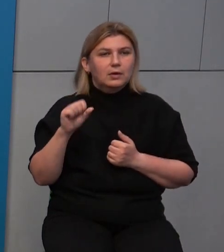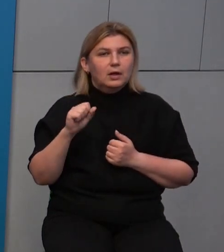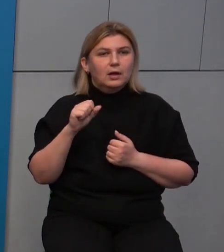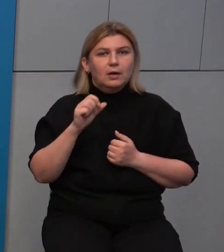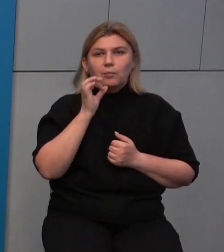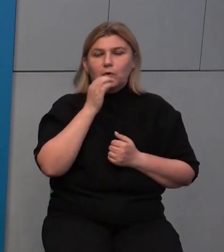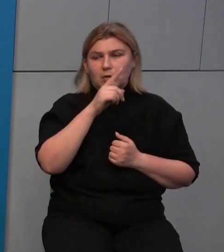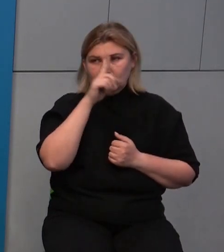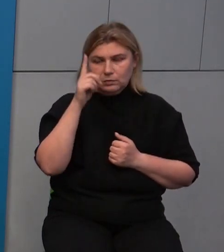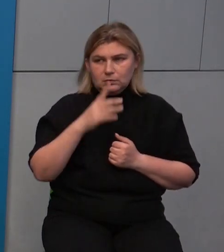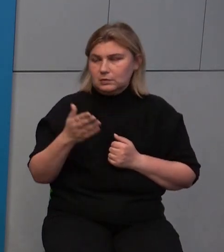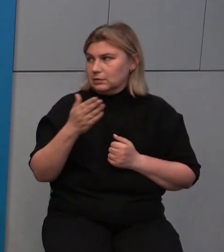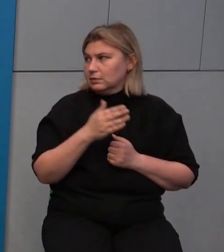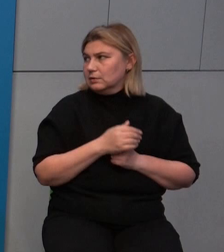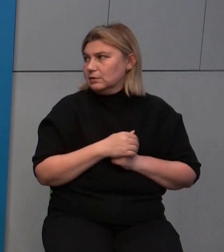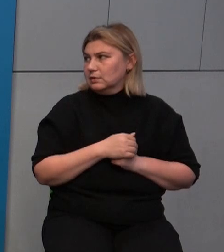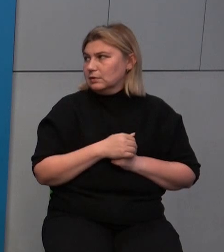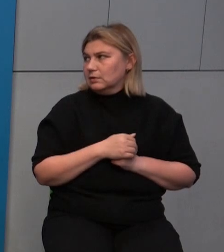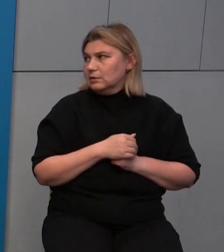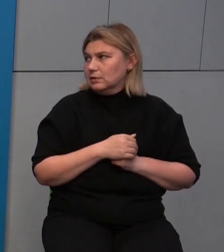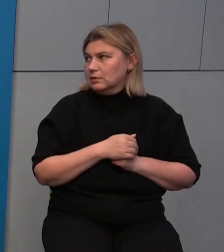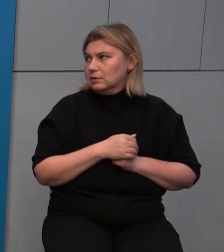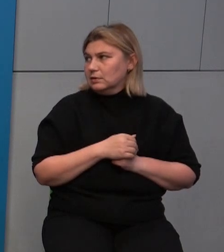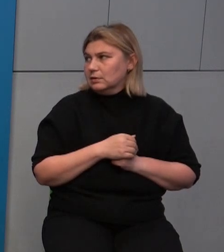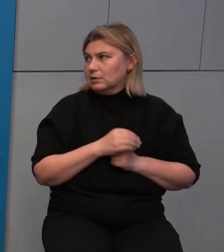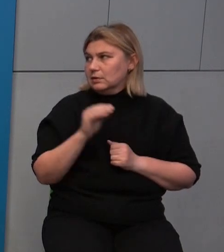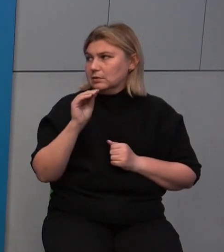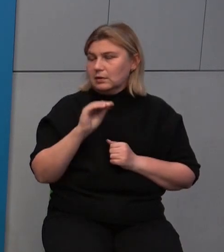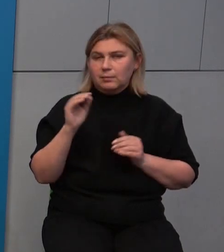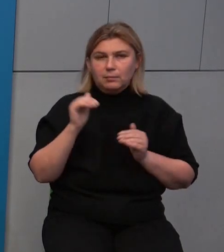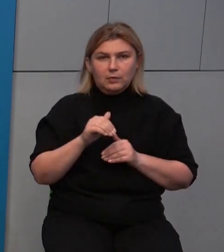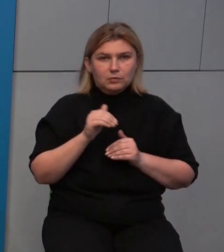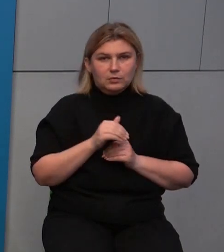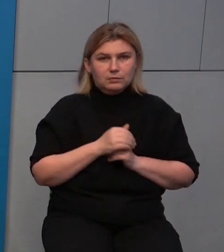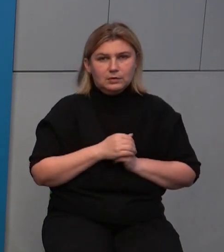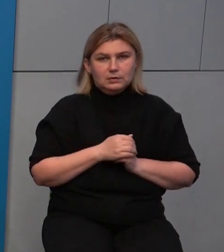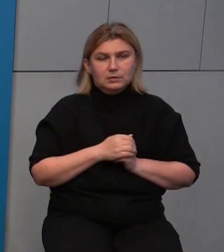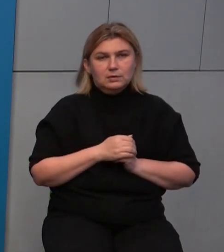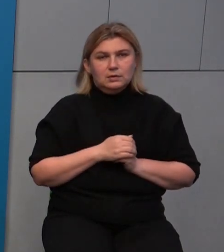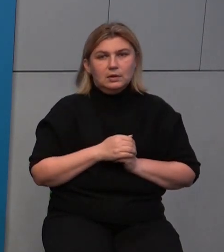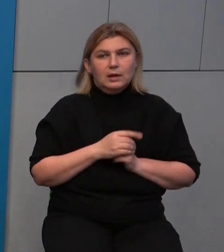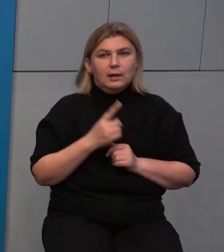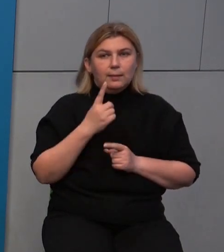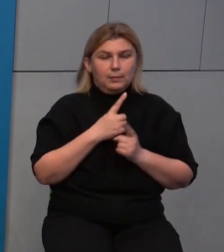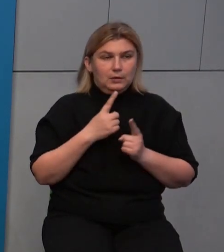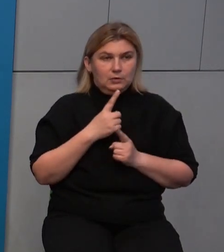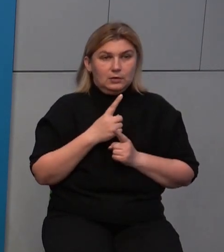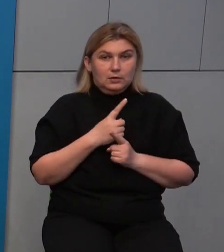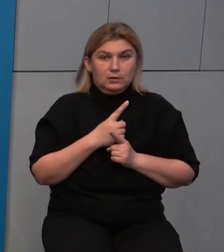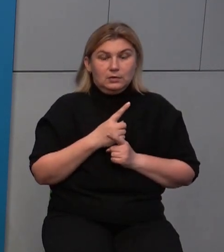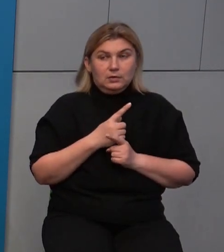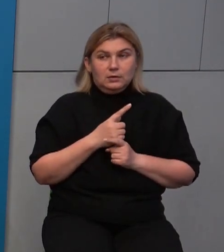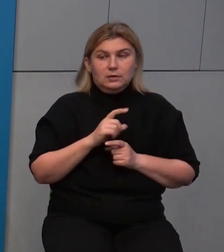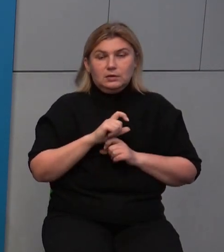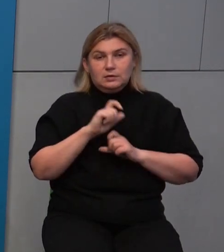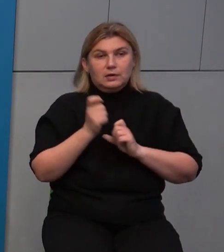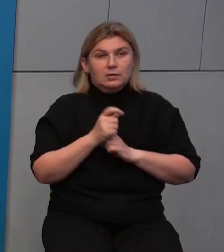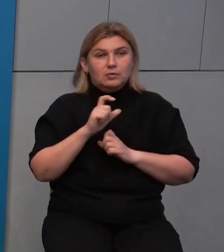jest jeszcze jakaś taka możliwa. Ale wydaje się, że przez to, że ciągle te książki się sprzedają